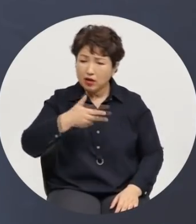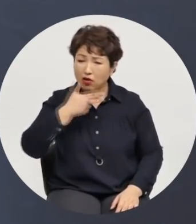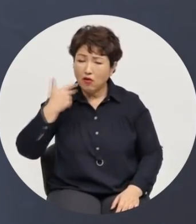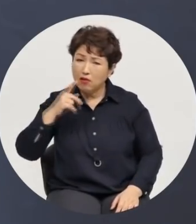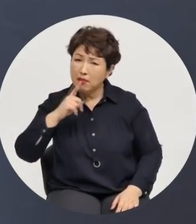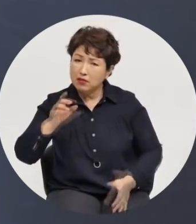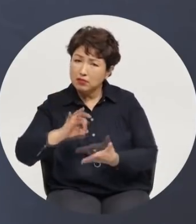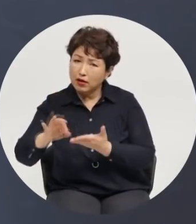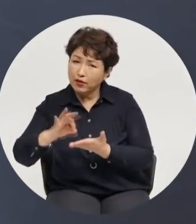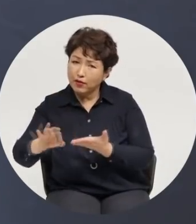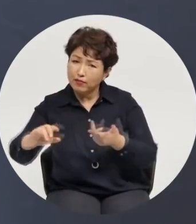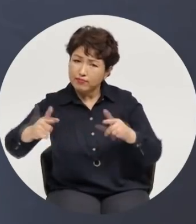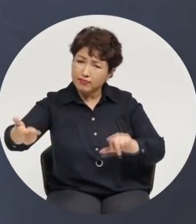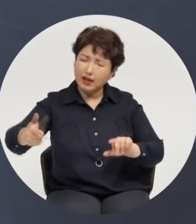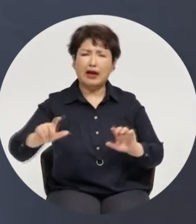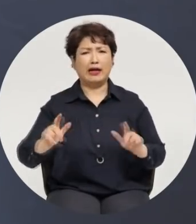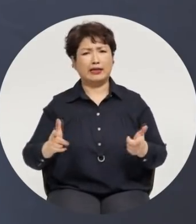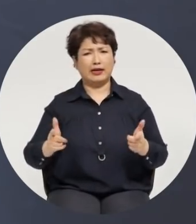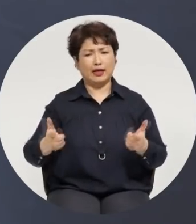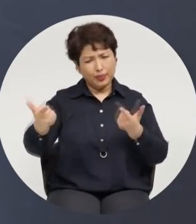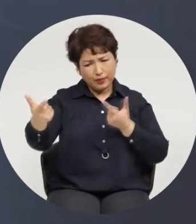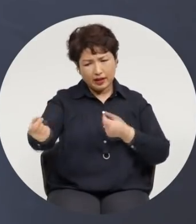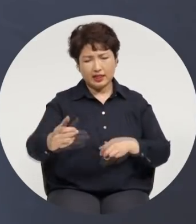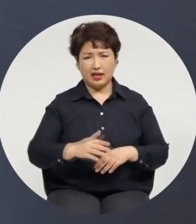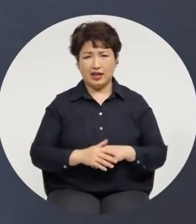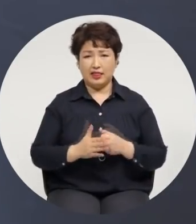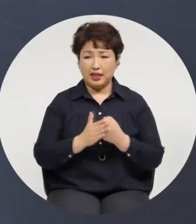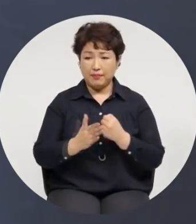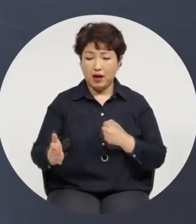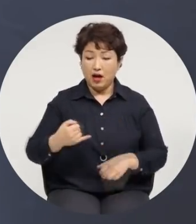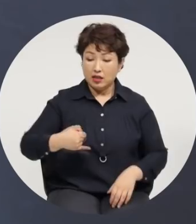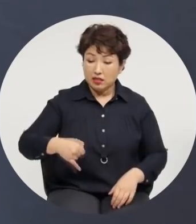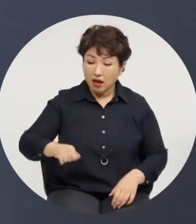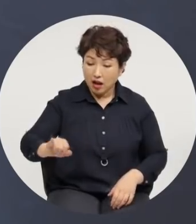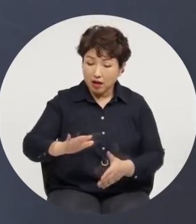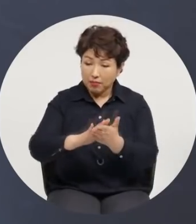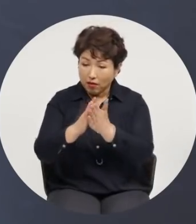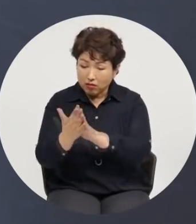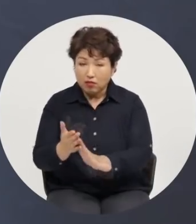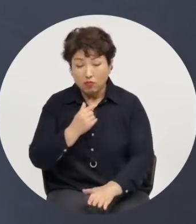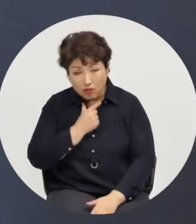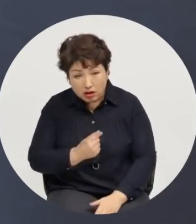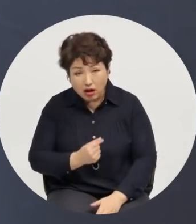'나를 닮았구나' 생각하면 됩니다 아이가 변화하려면 엄마가 변해야 합니다